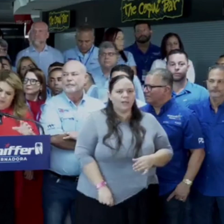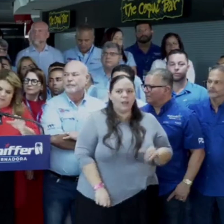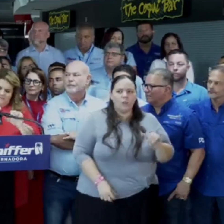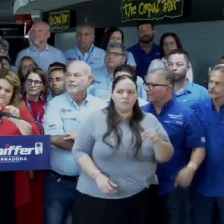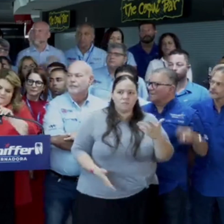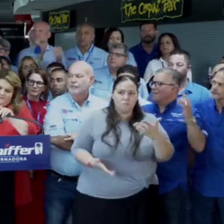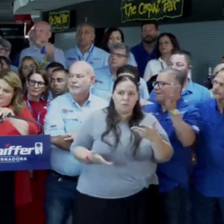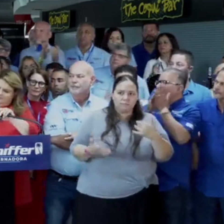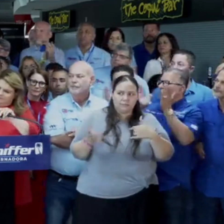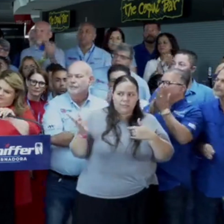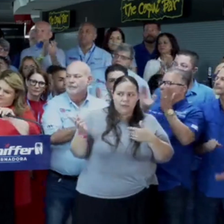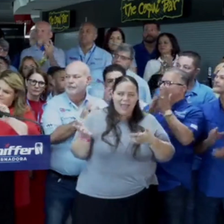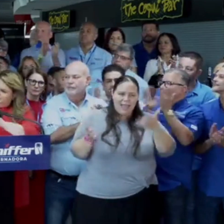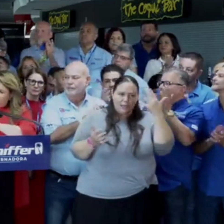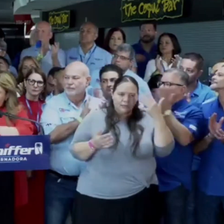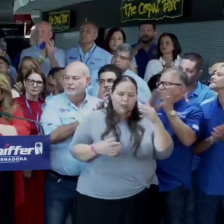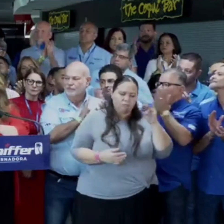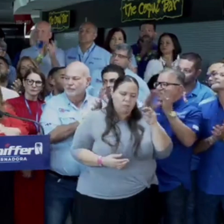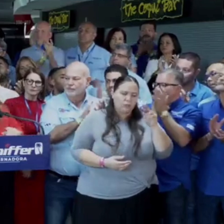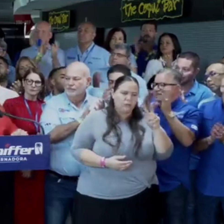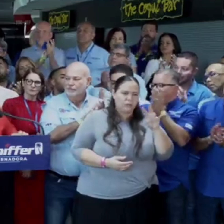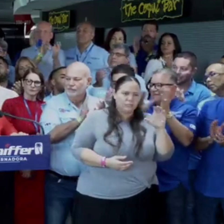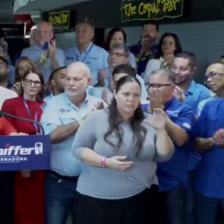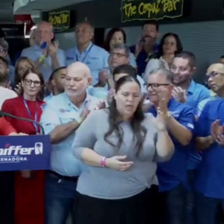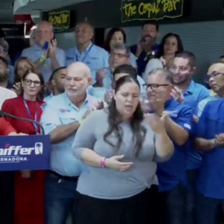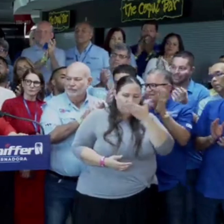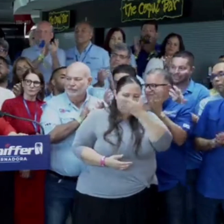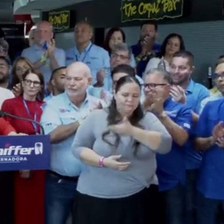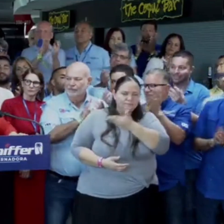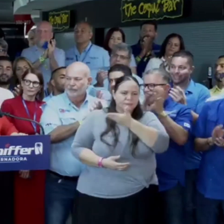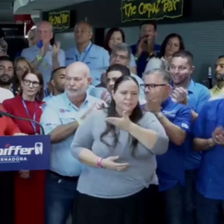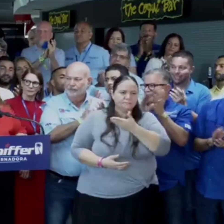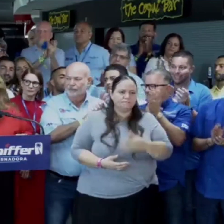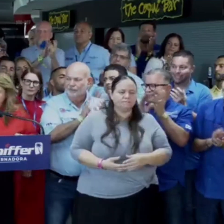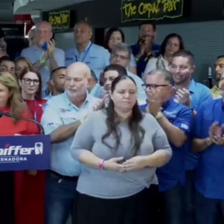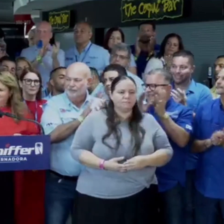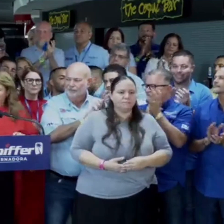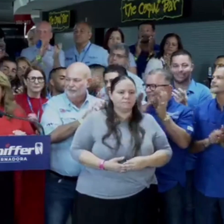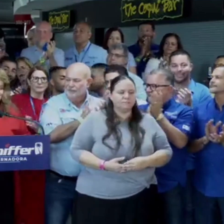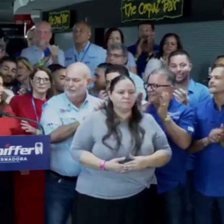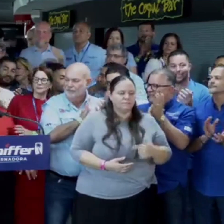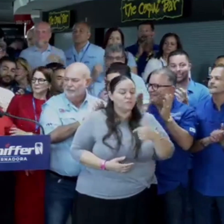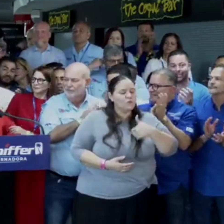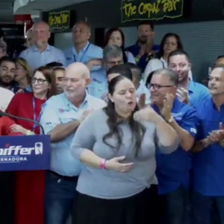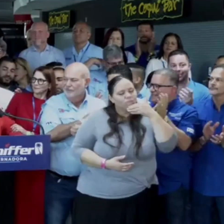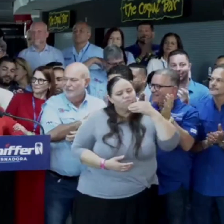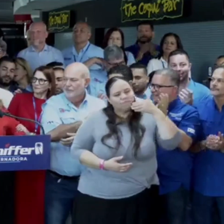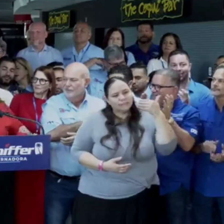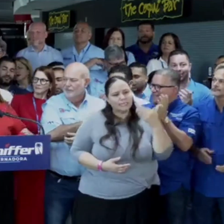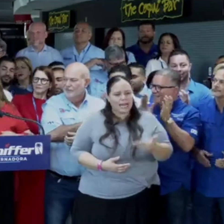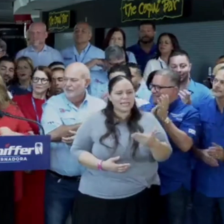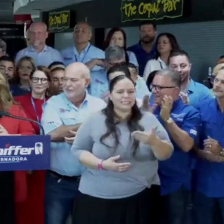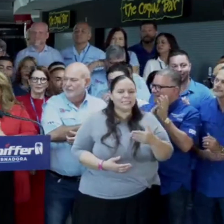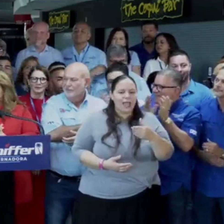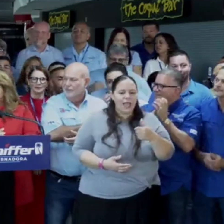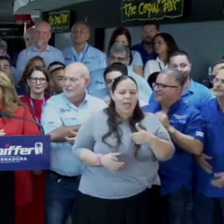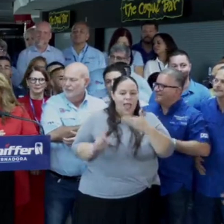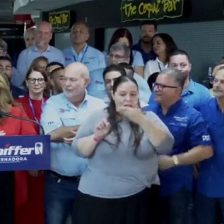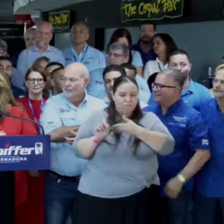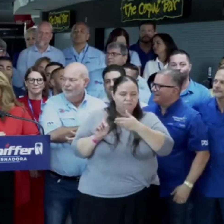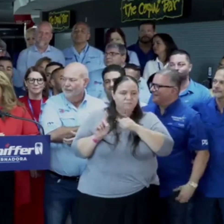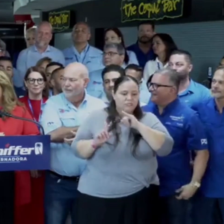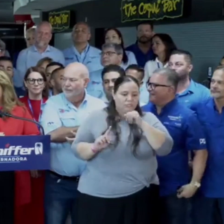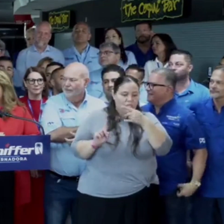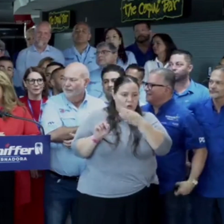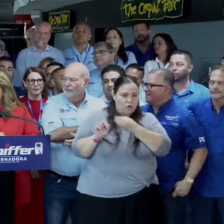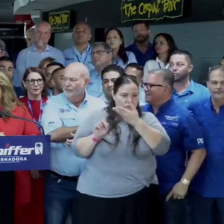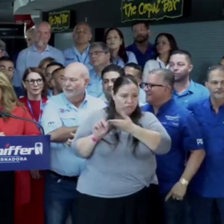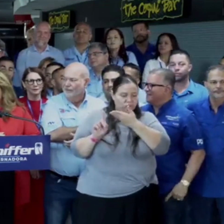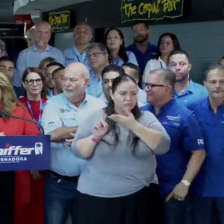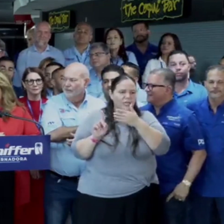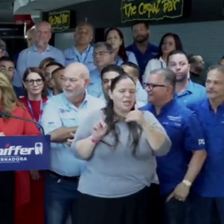acá y yo tengo que darle las gracias a esta mujer que tuvo la deferencia y la delicadeza